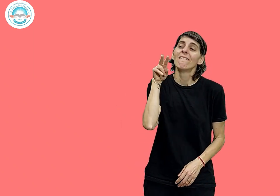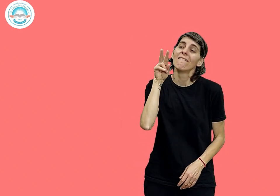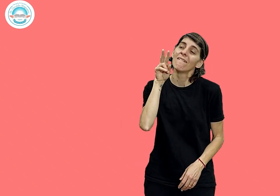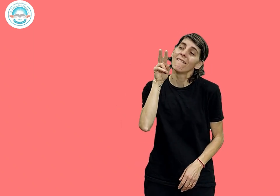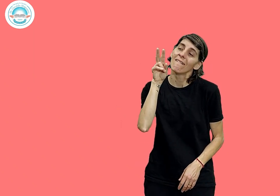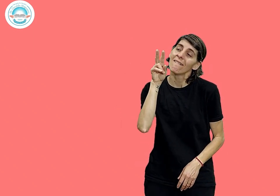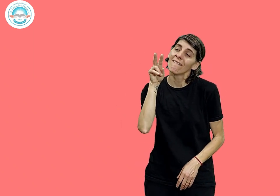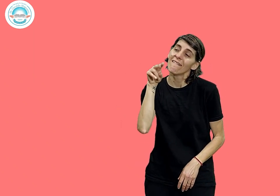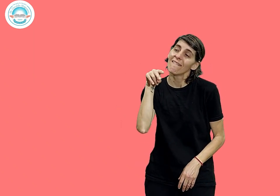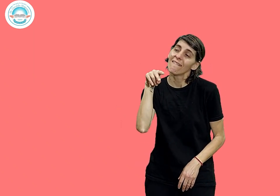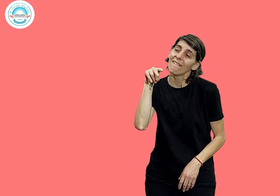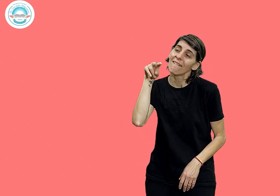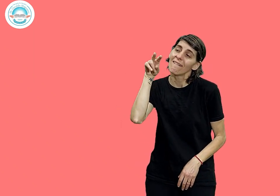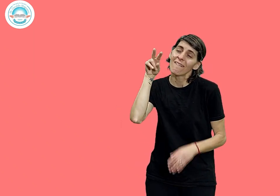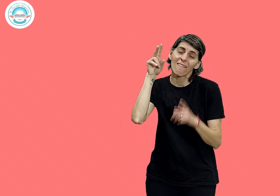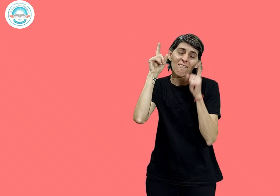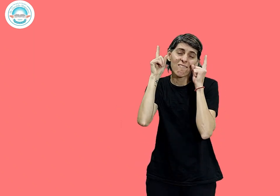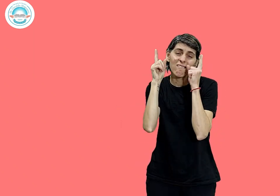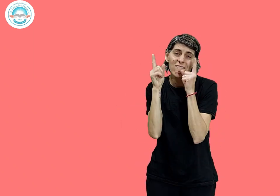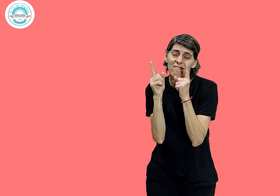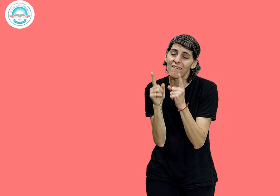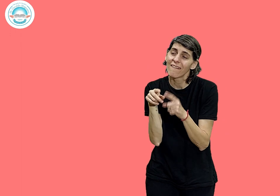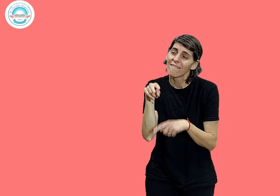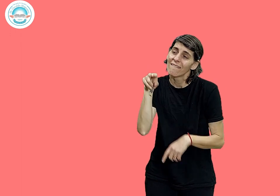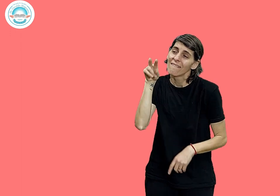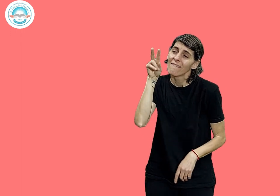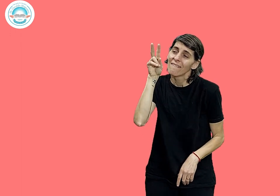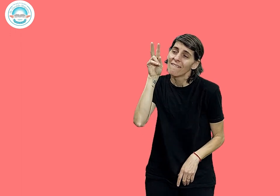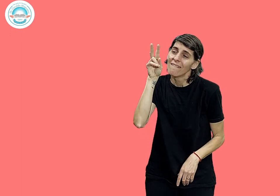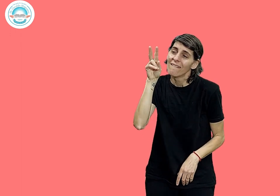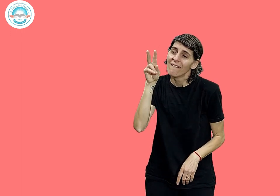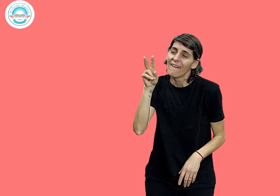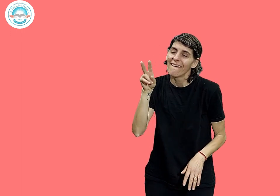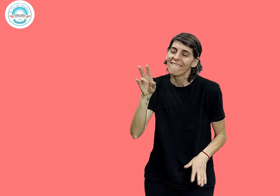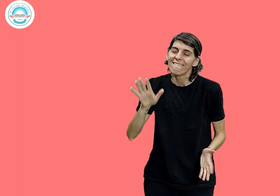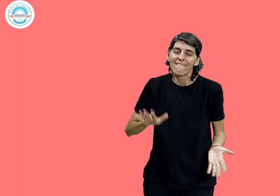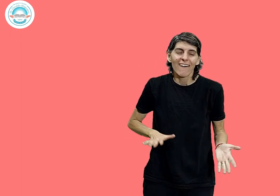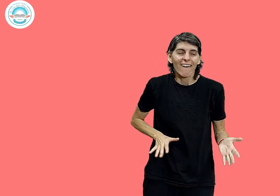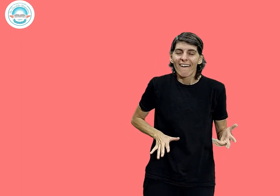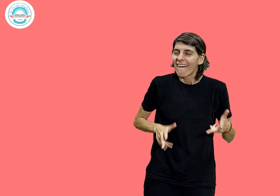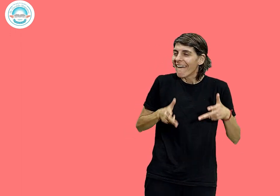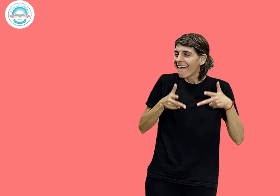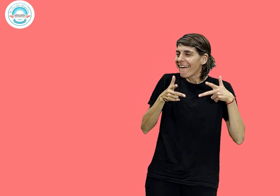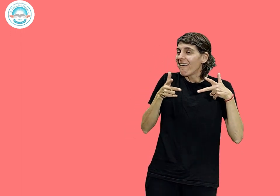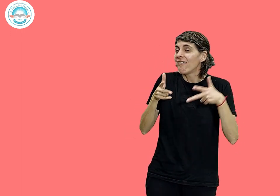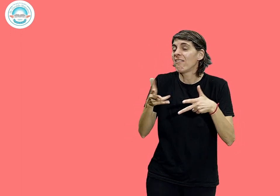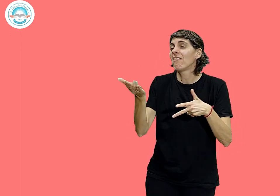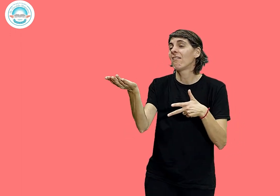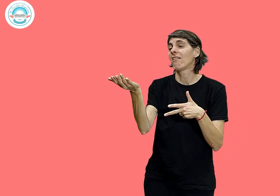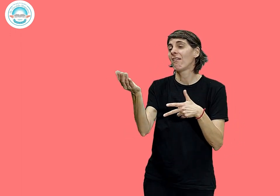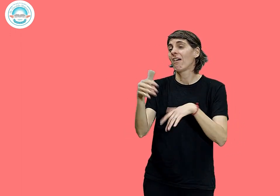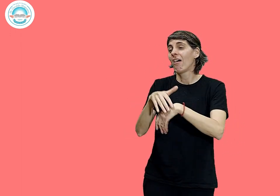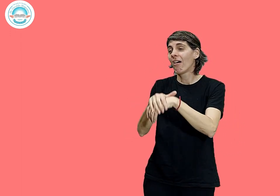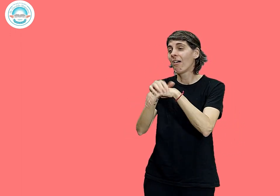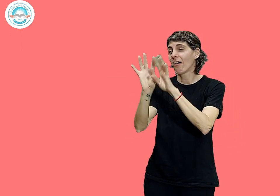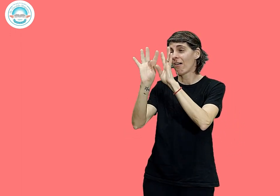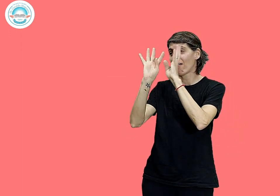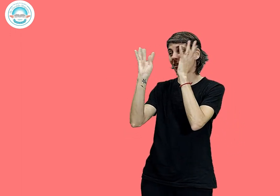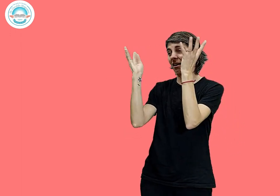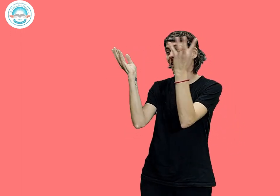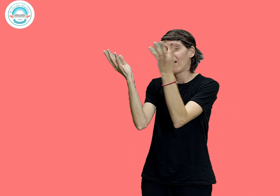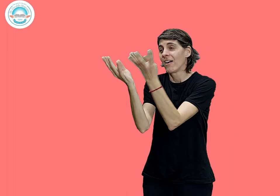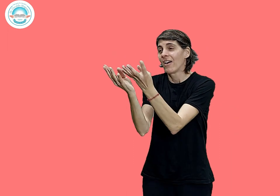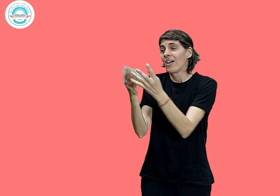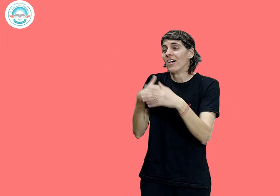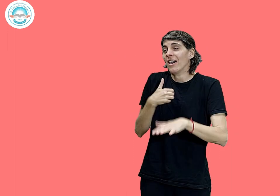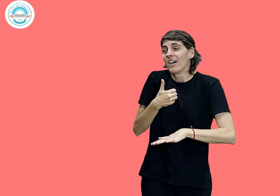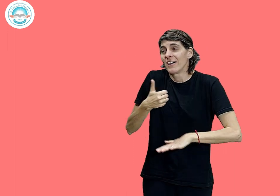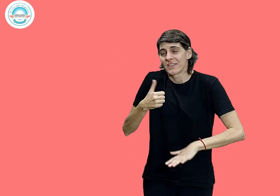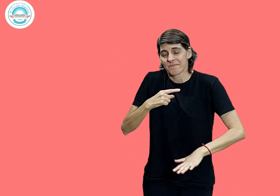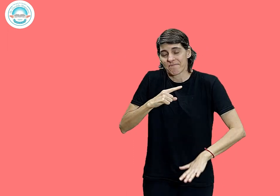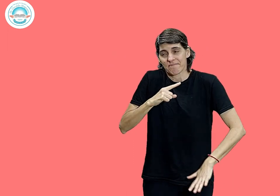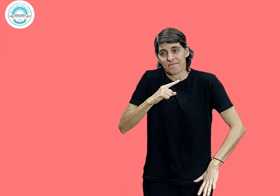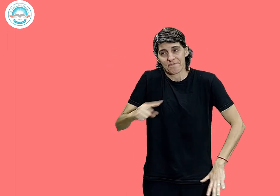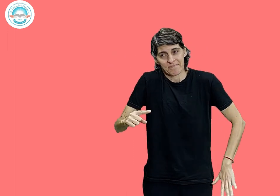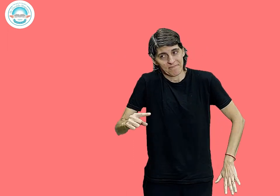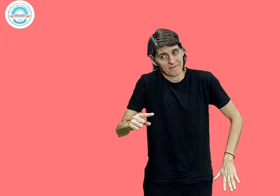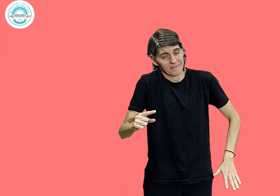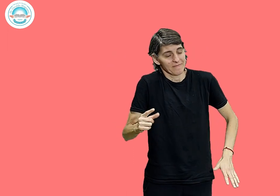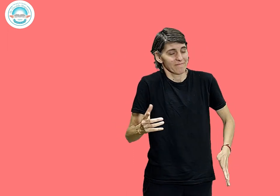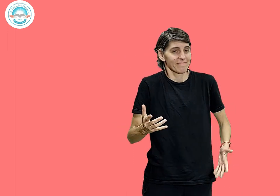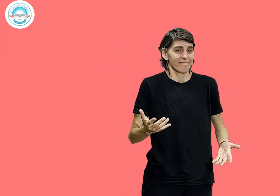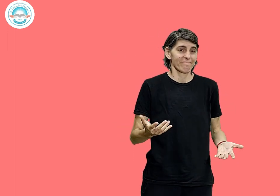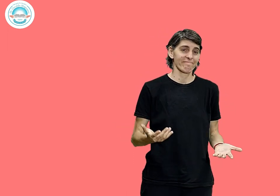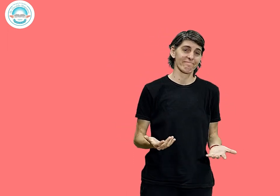Cuando estamos cerca no puedo dejar de mirarlo y me dan ganas de hablarle, pero no me animo,